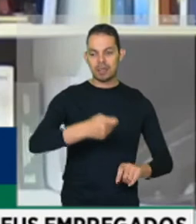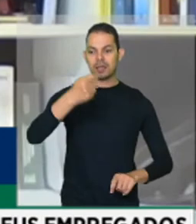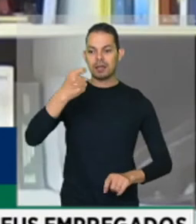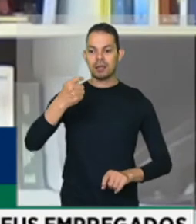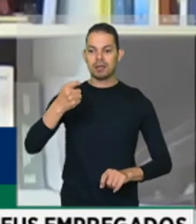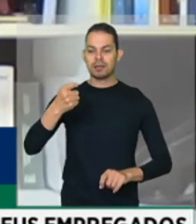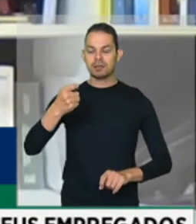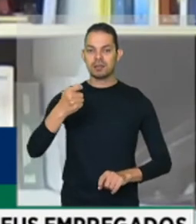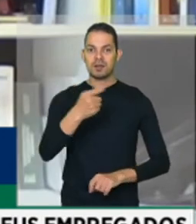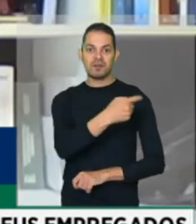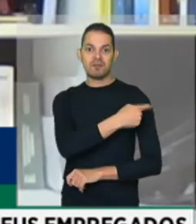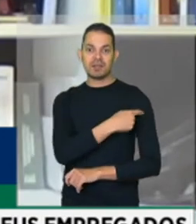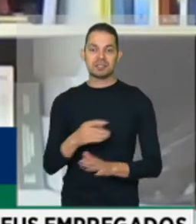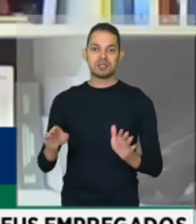ACRE, NÓS RECEBEMOS MAIS DE 160 MIL VACINAS E SÓ POUCO